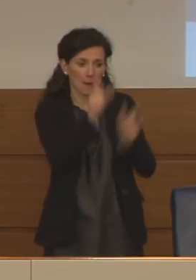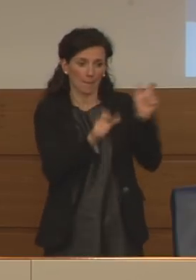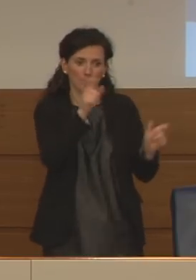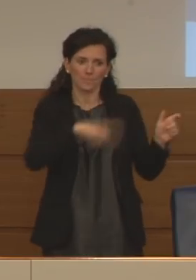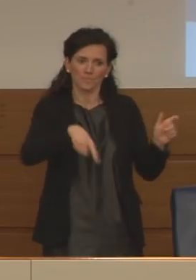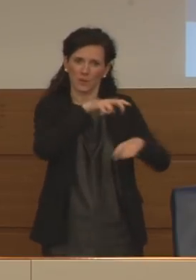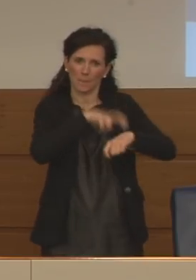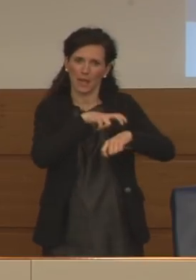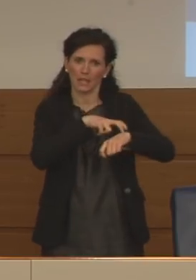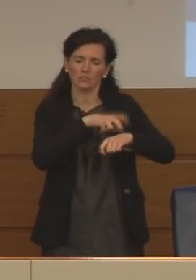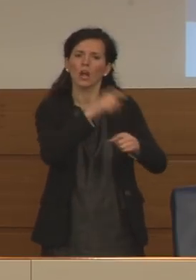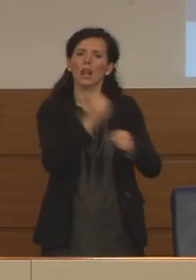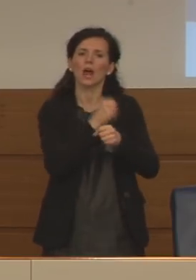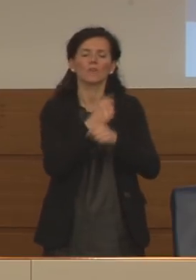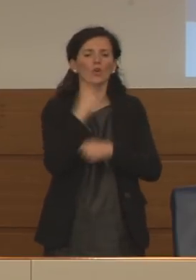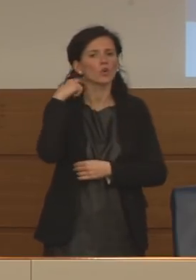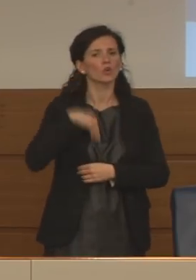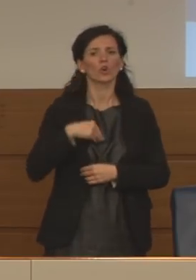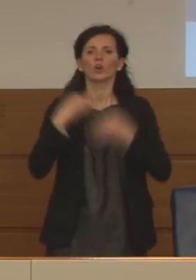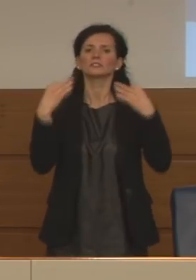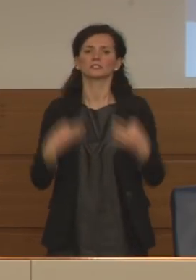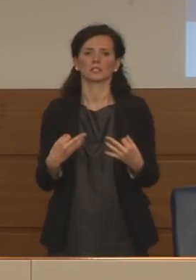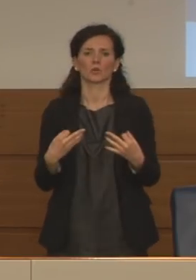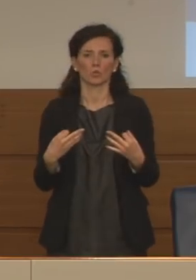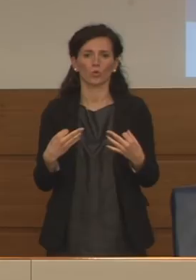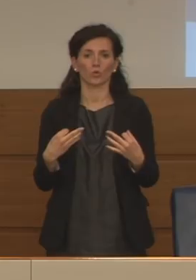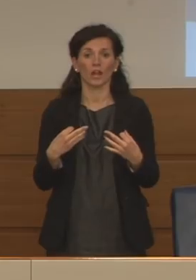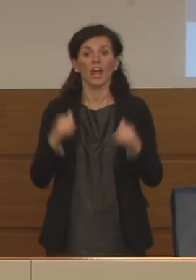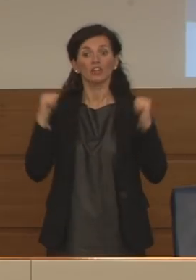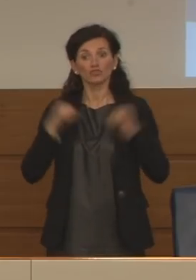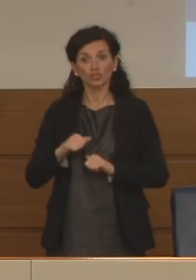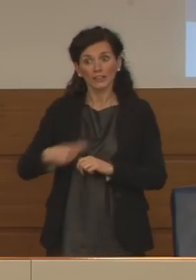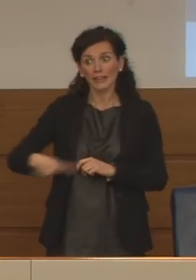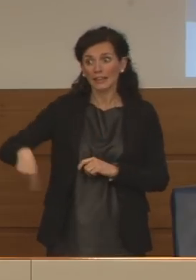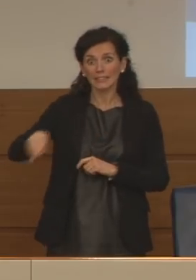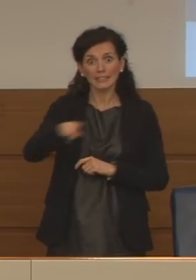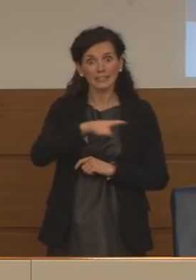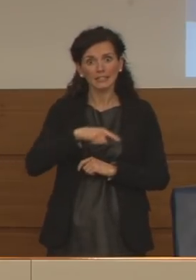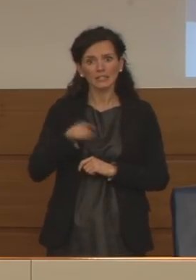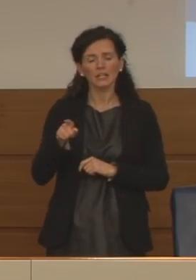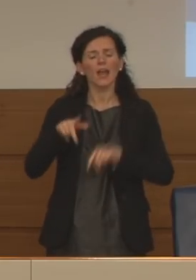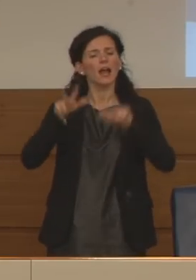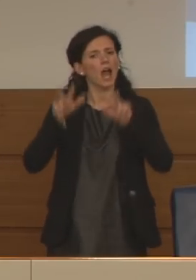nella massima sicurezza, ai nostri cittadini di avere la garanzia di essere